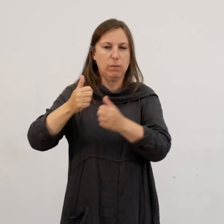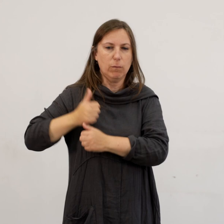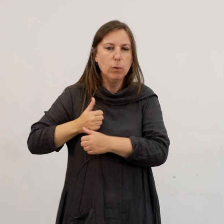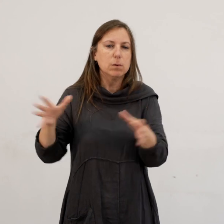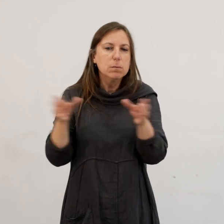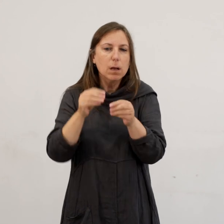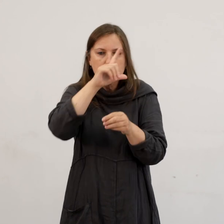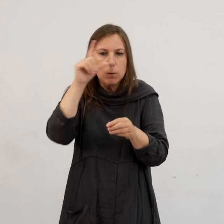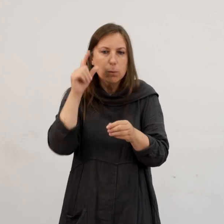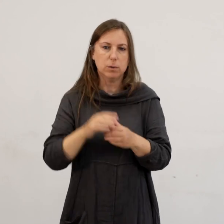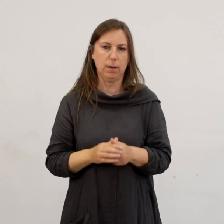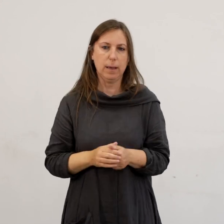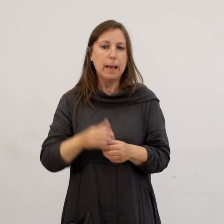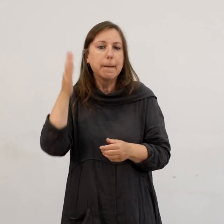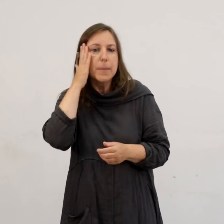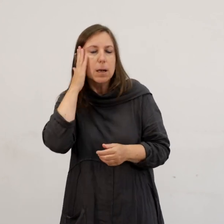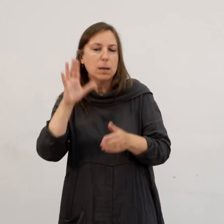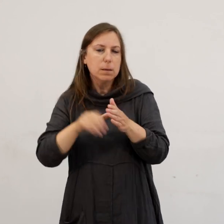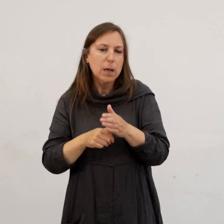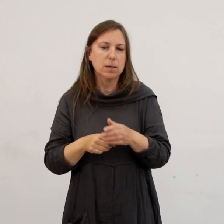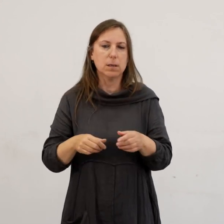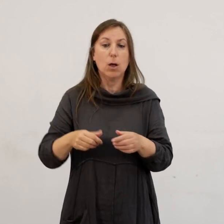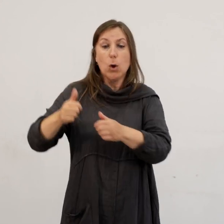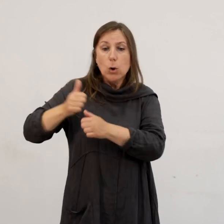Żołnierze świętowali razem ze swoimi rodzinami.